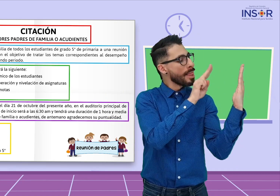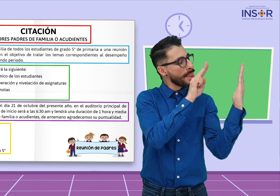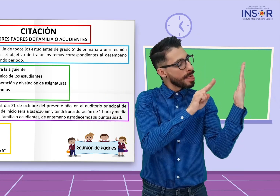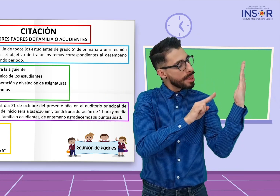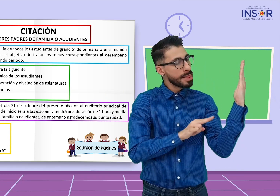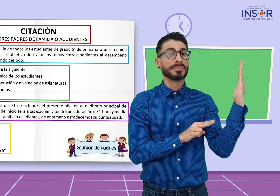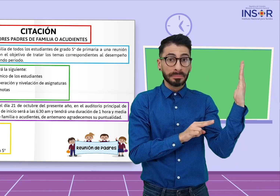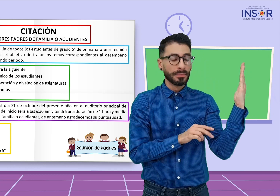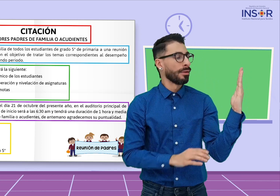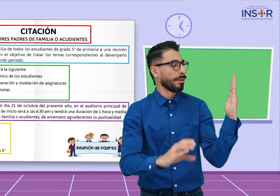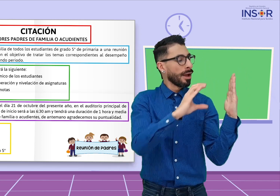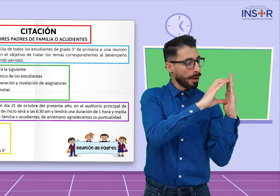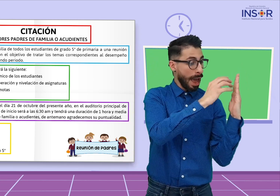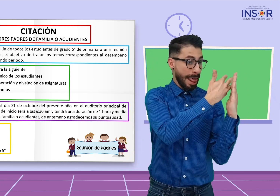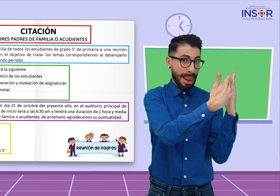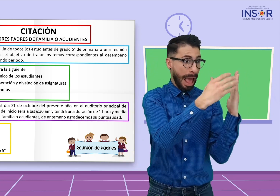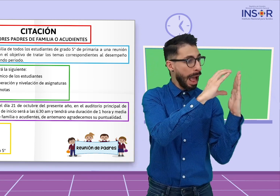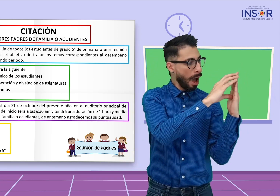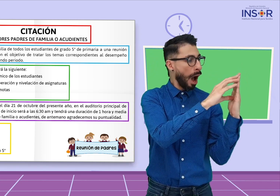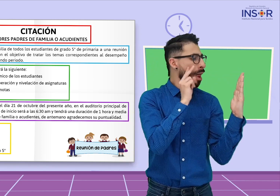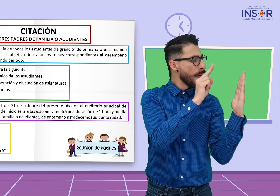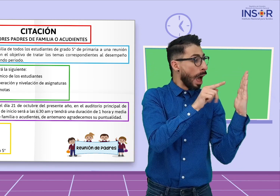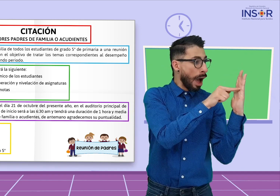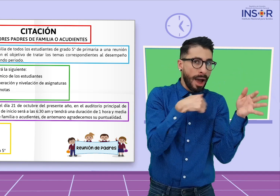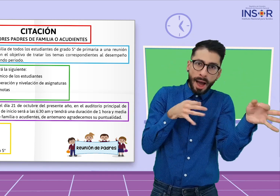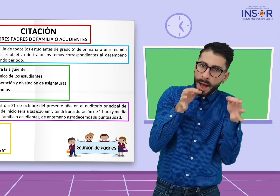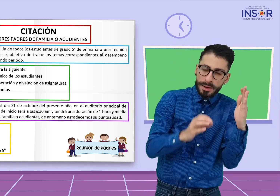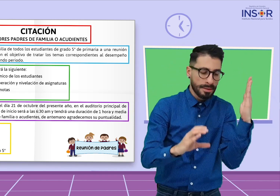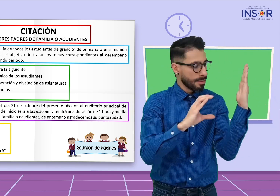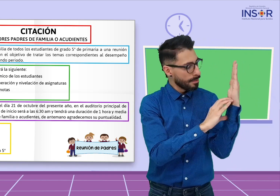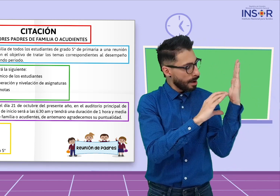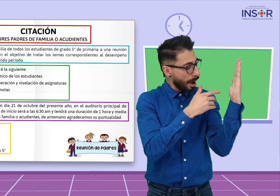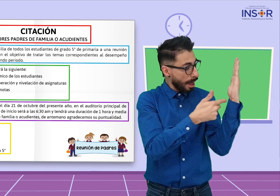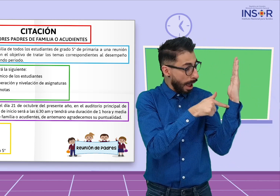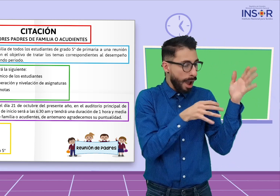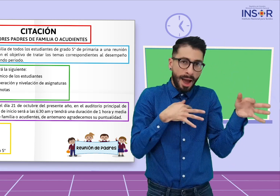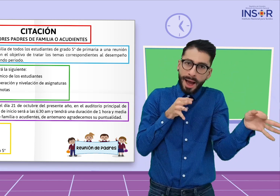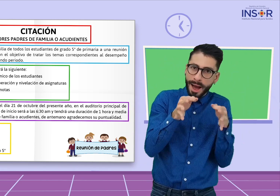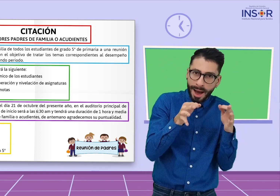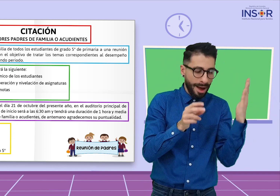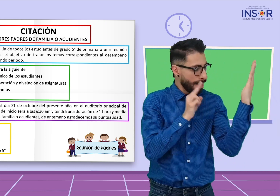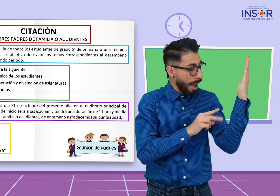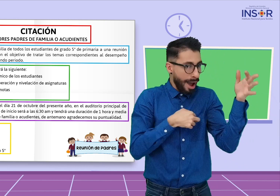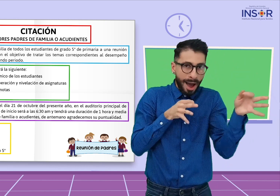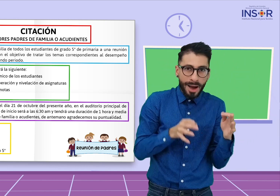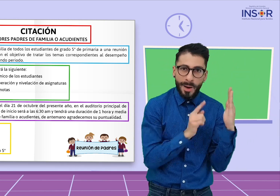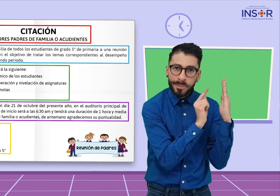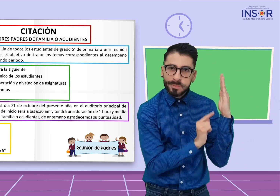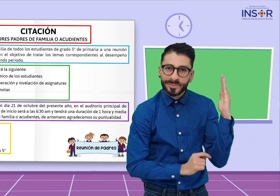Vamos a ir leyendo cada parte y yo se las voy a explicar, una por una.